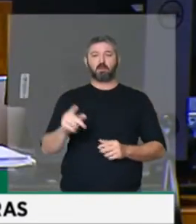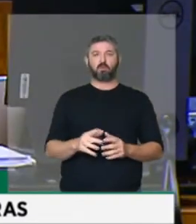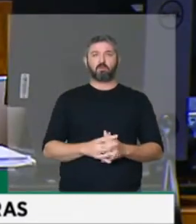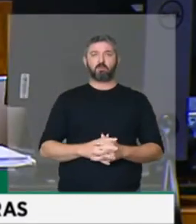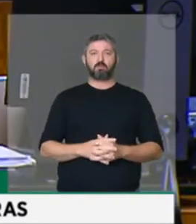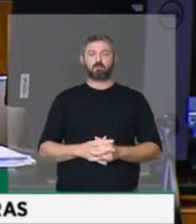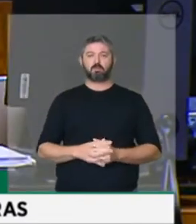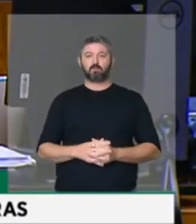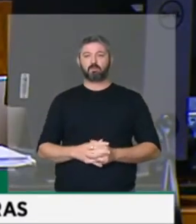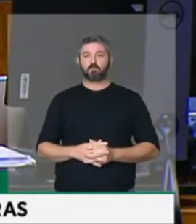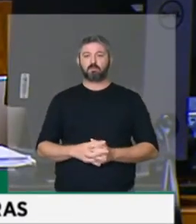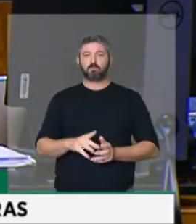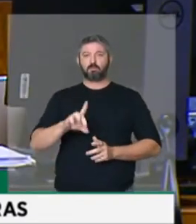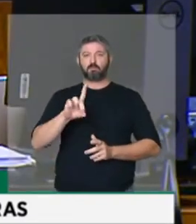BRASILEIRA E DENUNCIAR PRA HISTÓRIA, PORQUE QUEM VAI